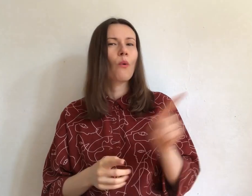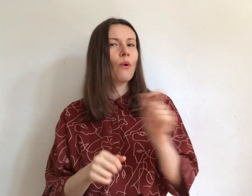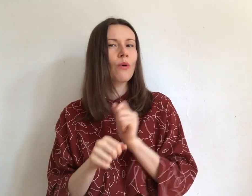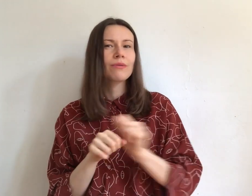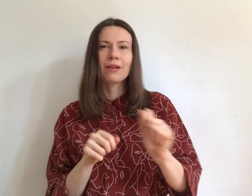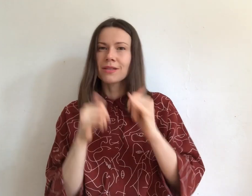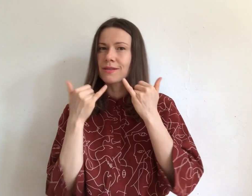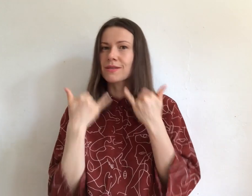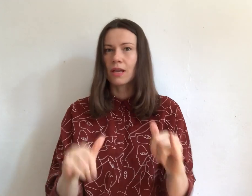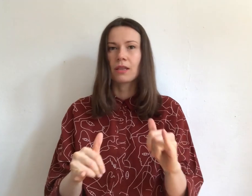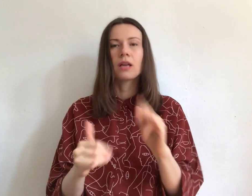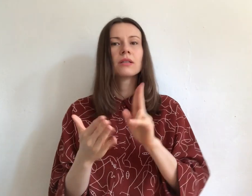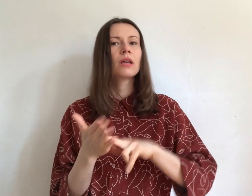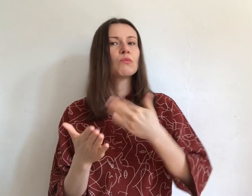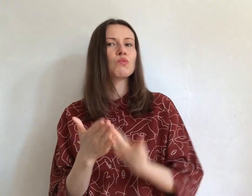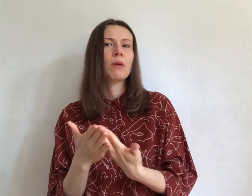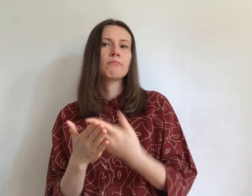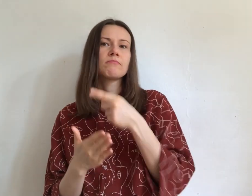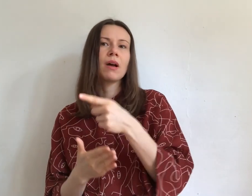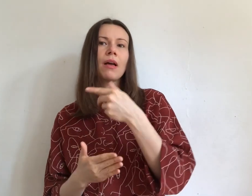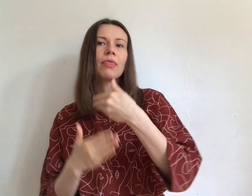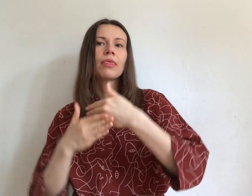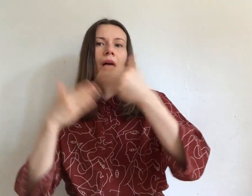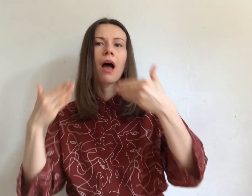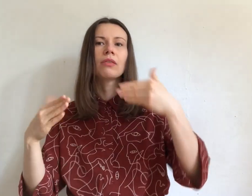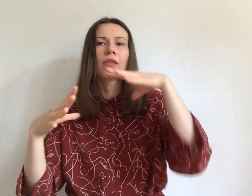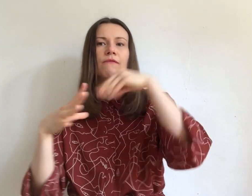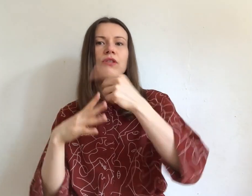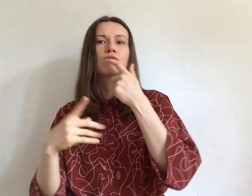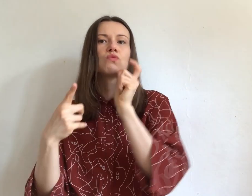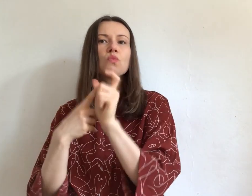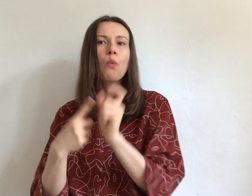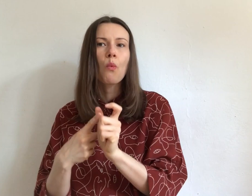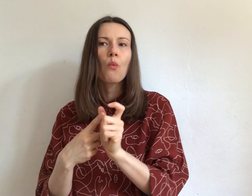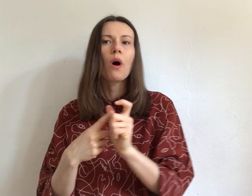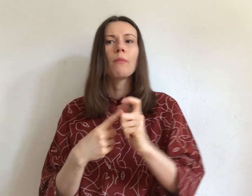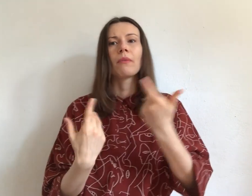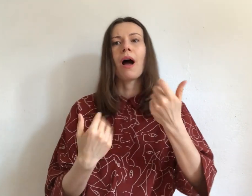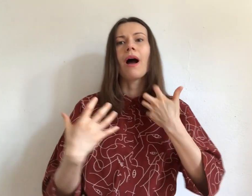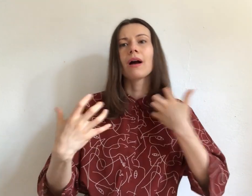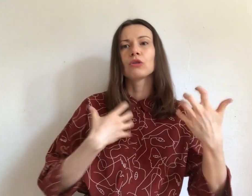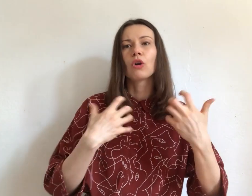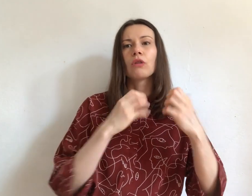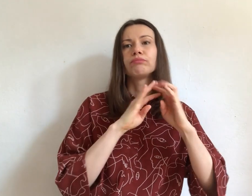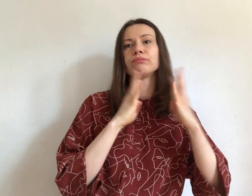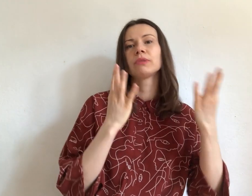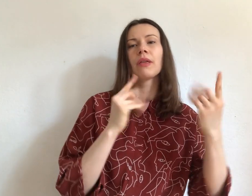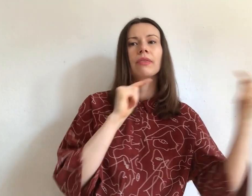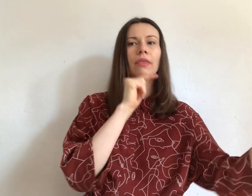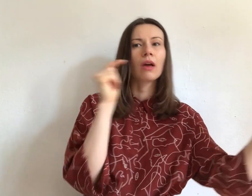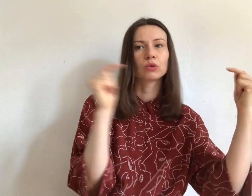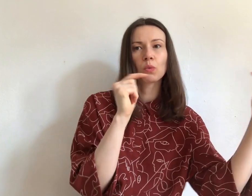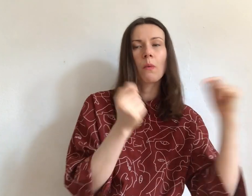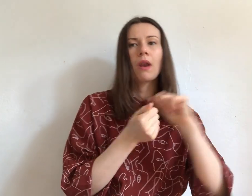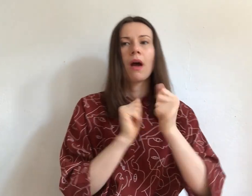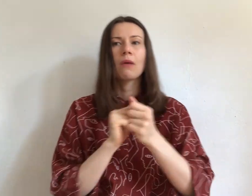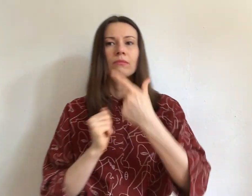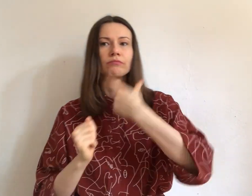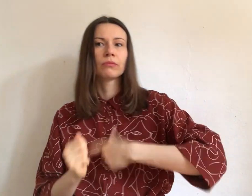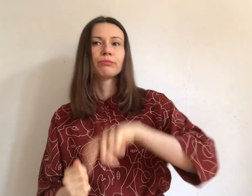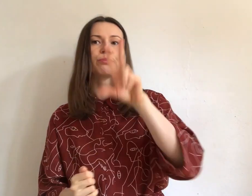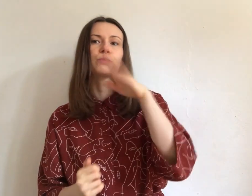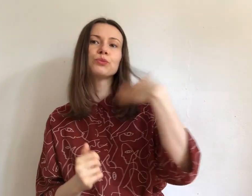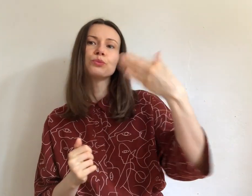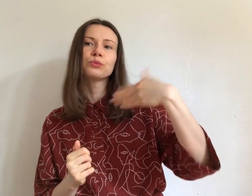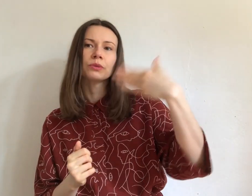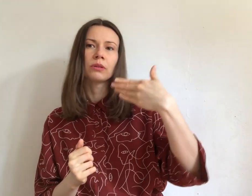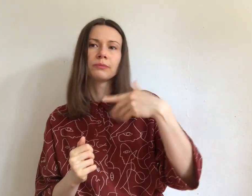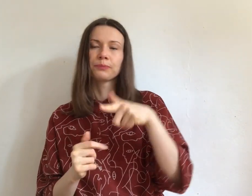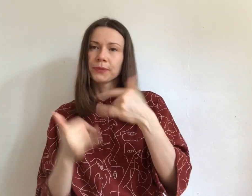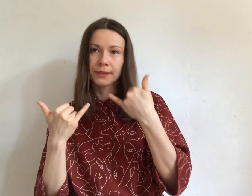Jest inny niż na przykład teatr oparty na słowach (dialogi, monologi, itd).